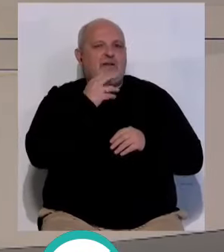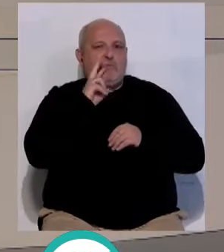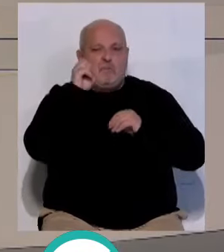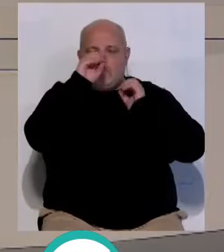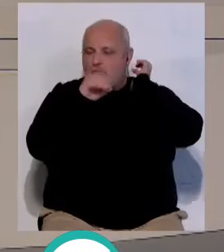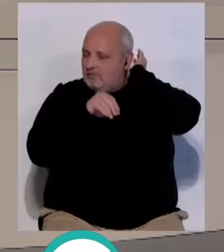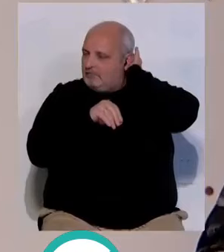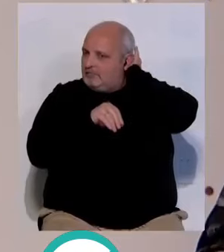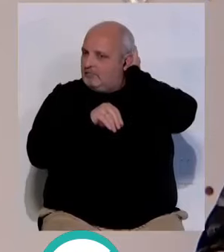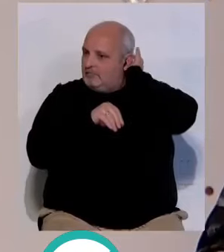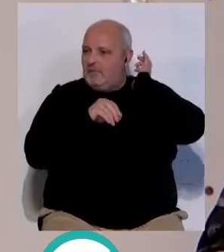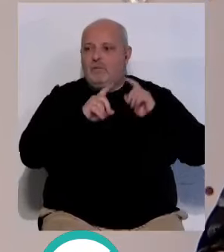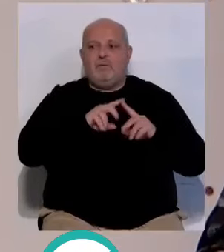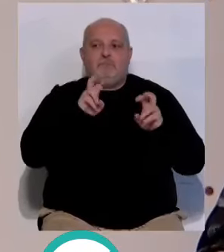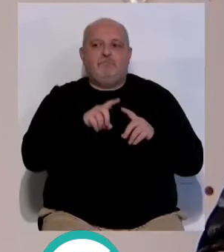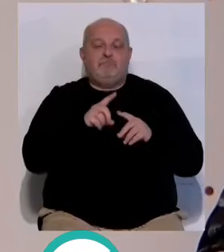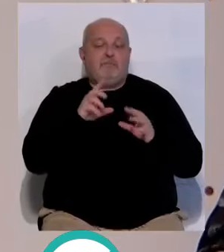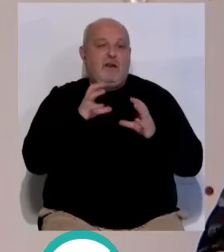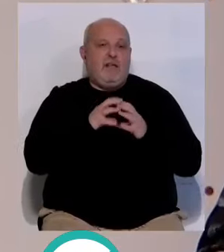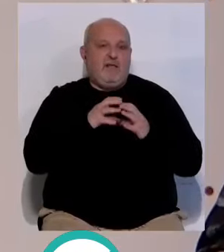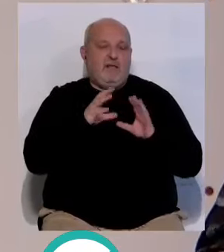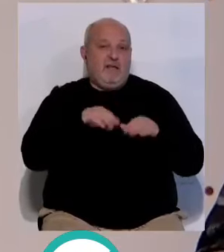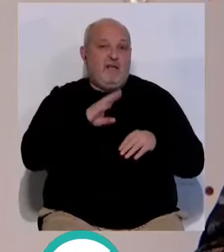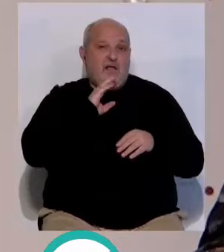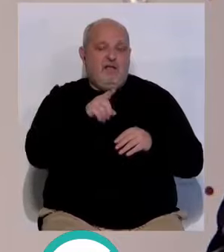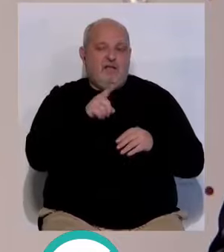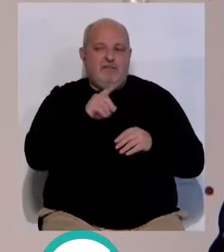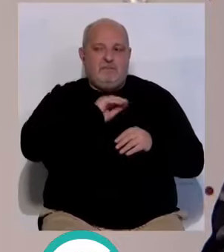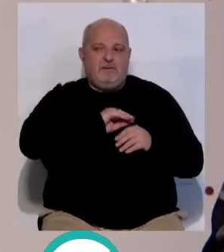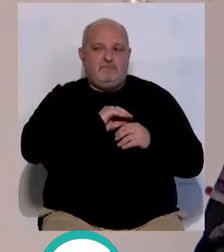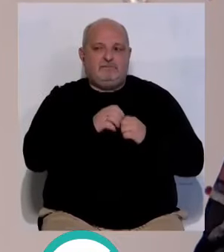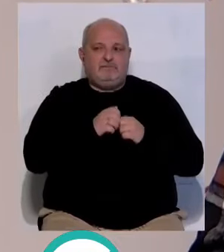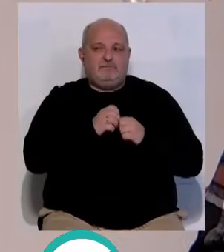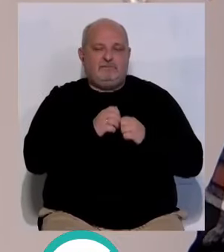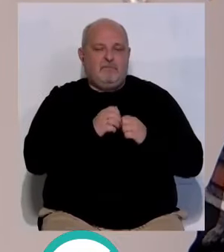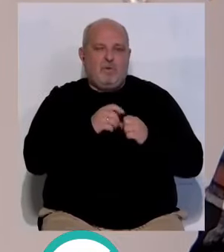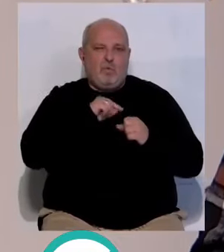entrar en deb Pues bueno creo que lo de Granada fue fue como como un cate no que te meten en el